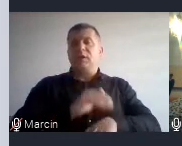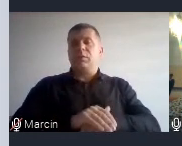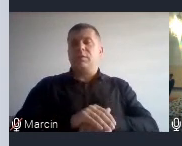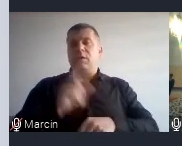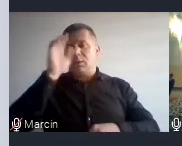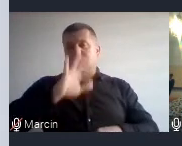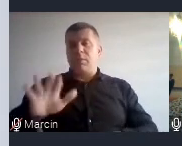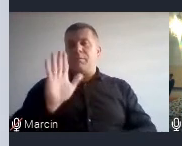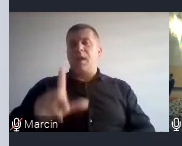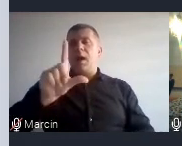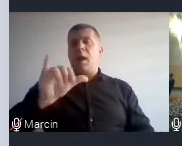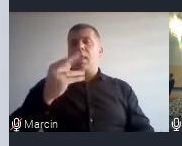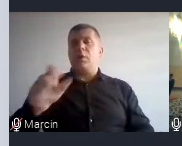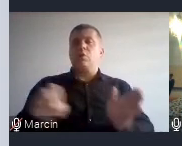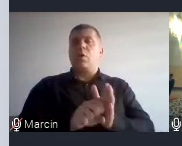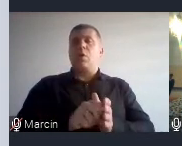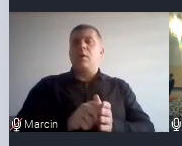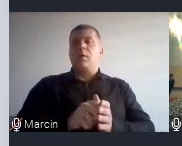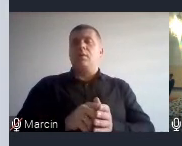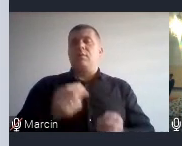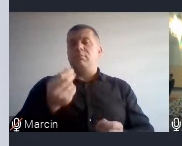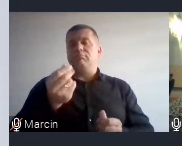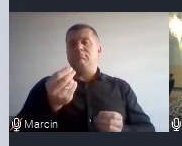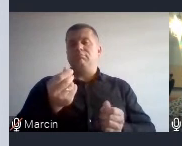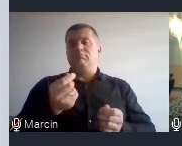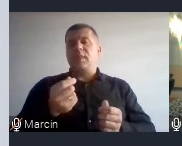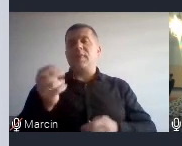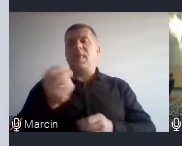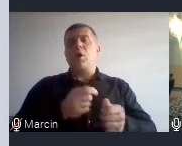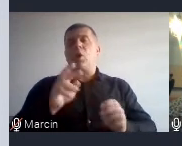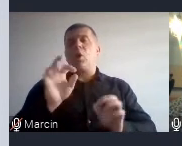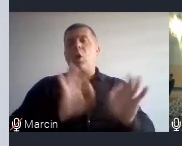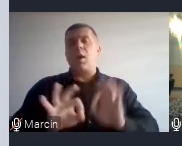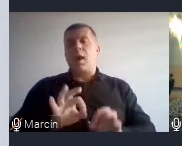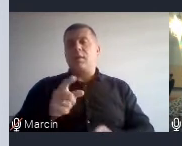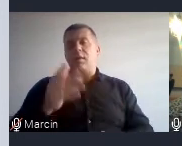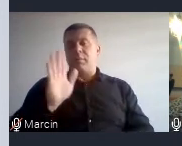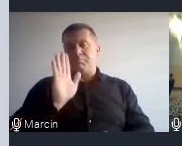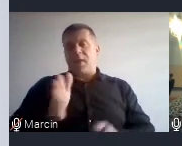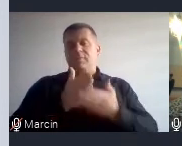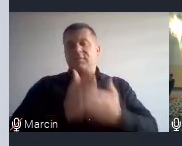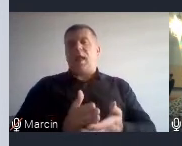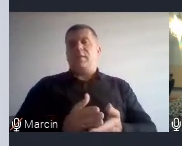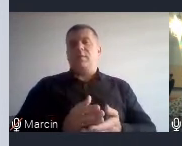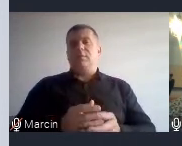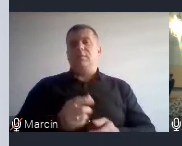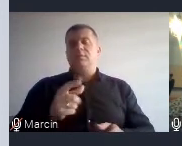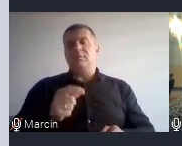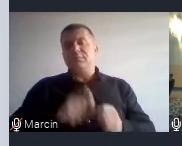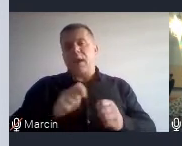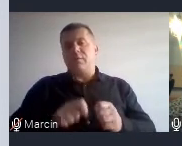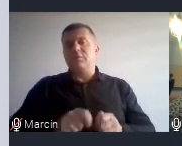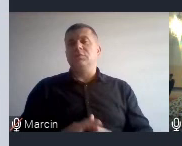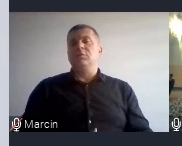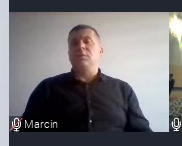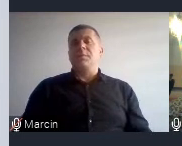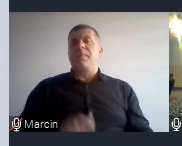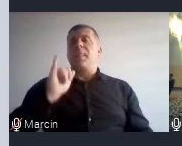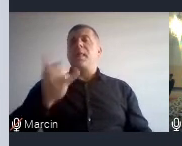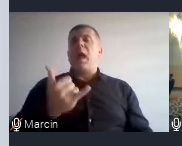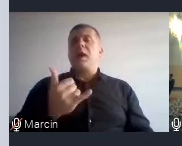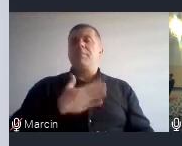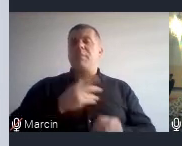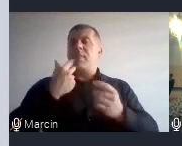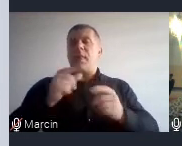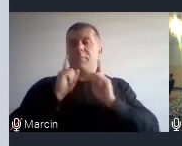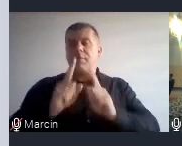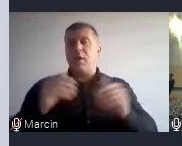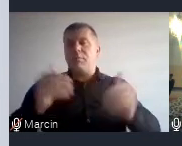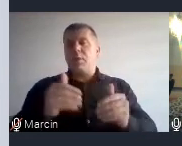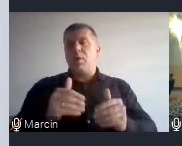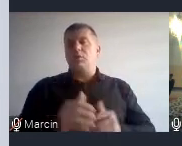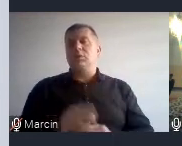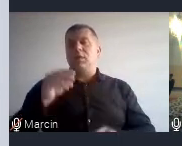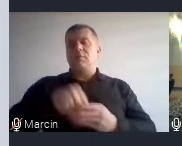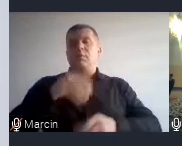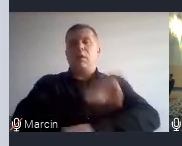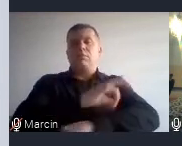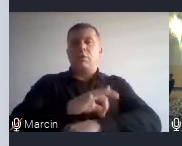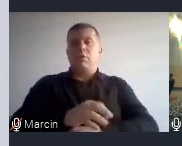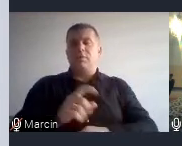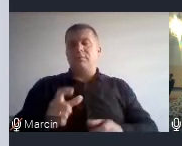Macie tez link do taryfikatora korekt w związku z tym jesteście w stanie zidentyfikować jakieś nieprawidłowości, które mogłyby w projekcie wystąpić.